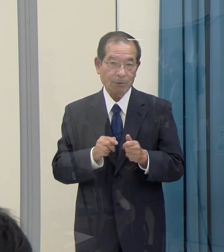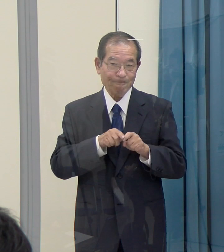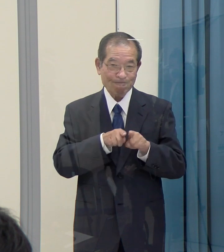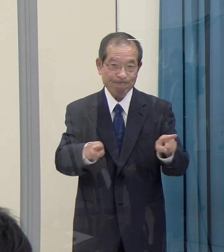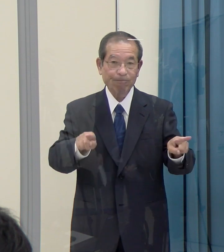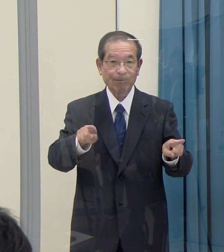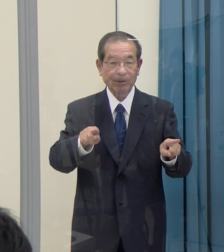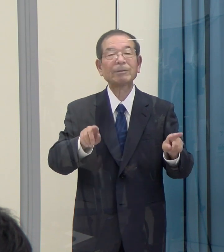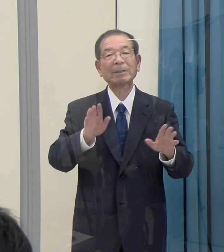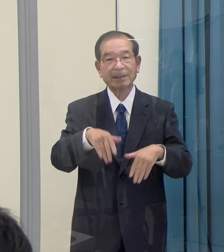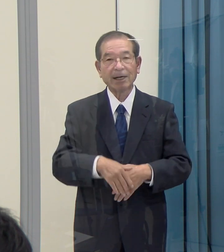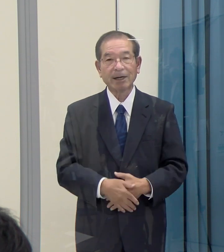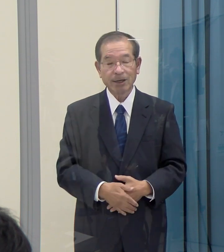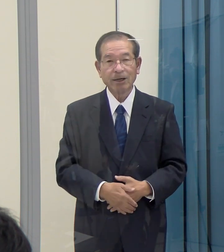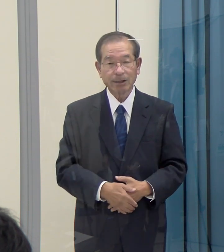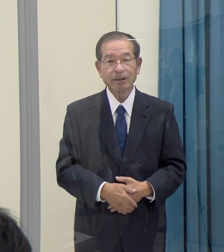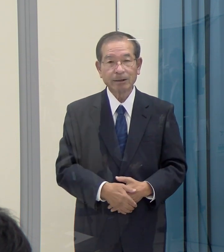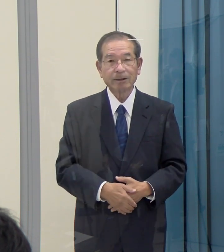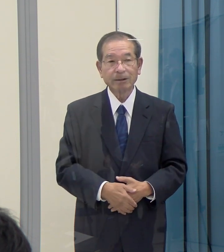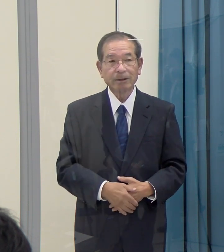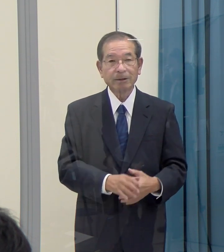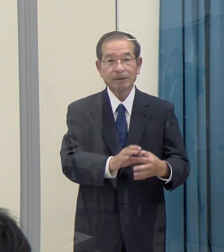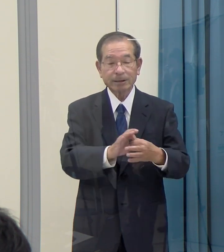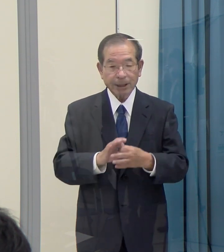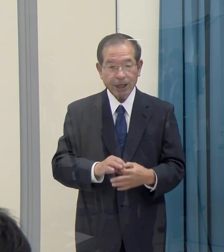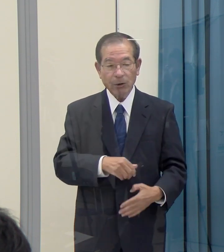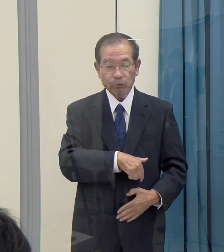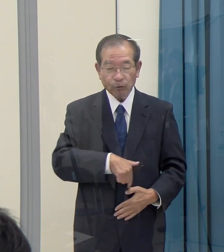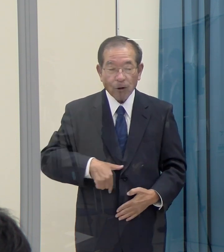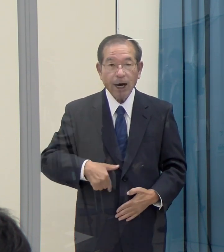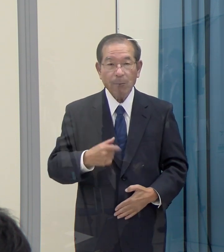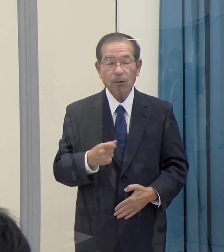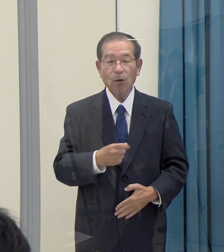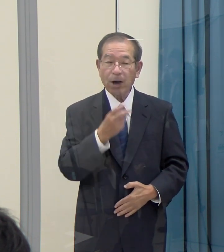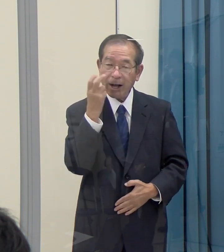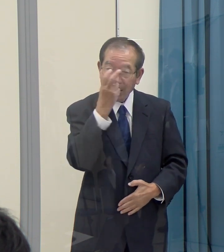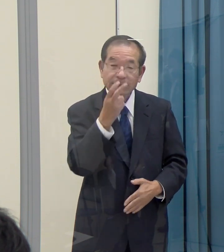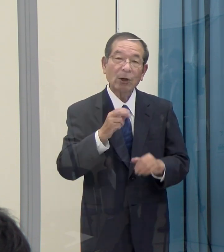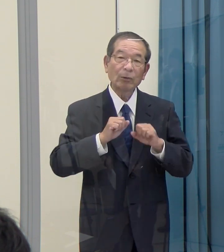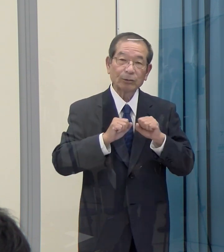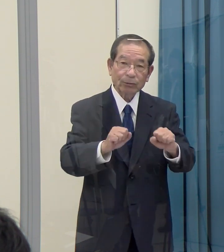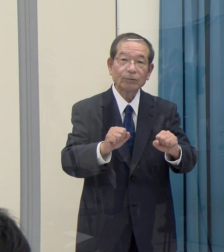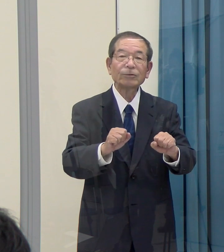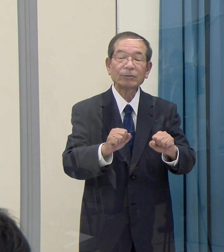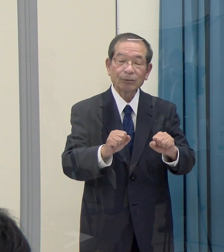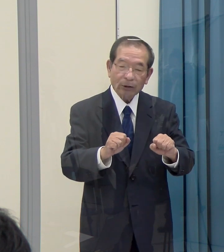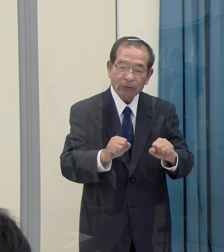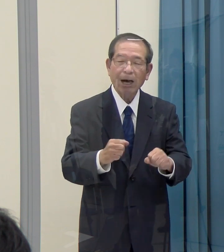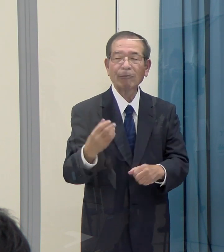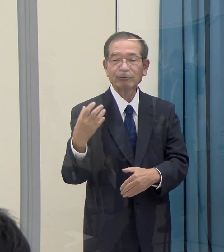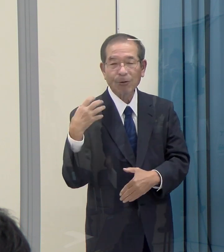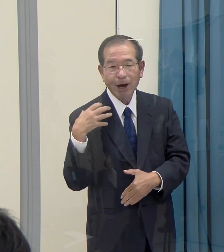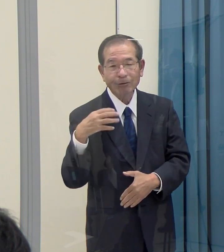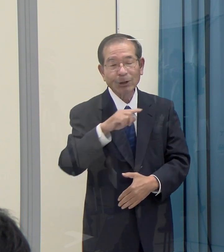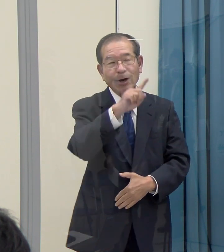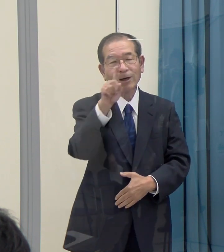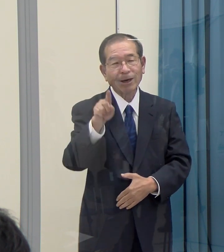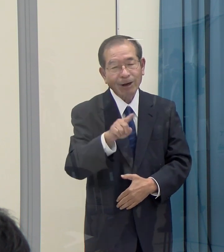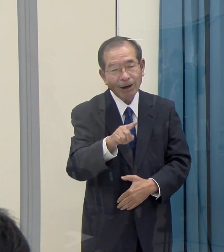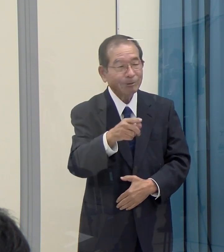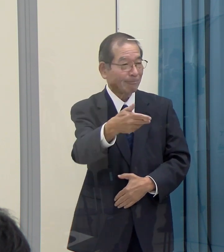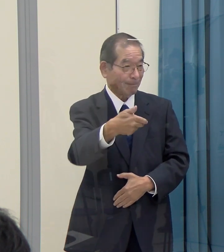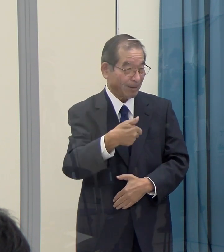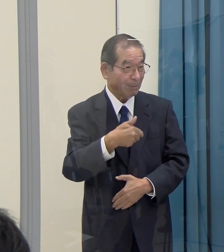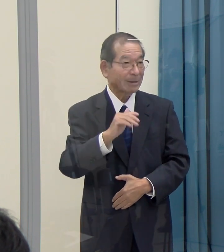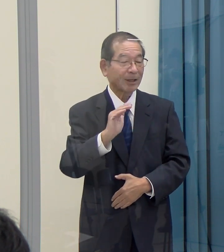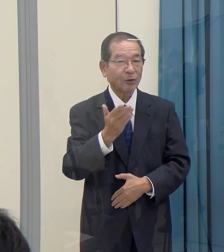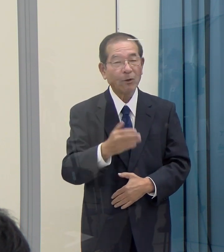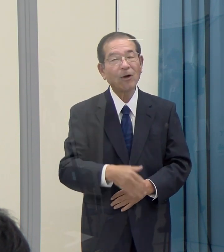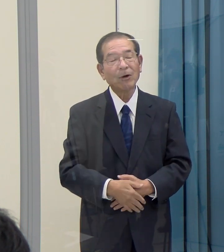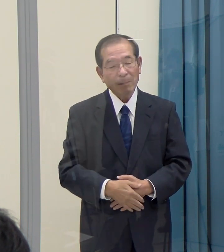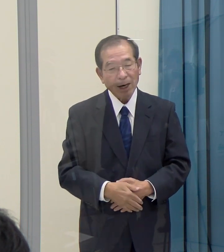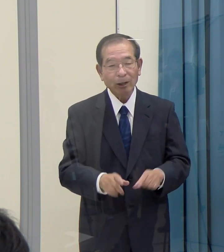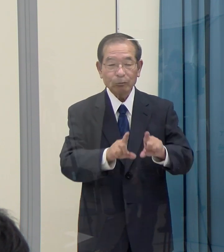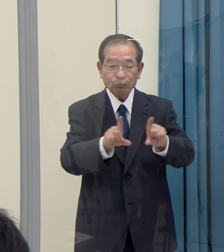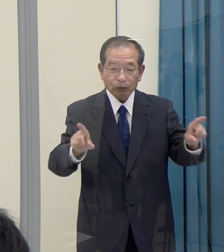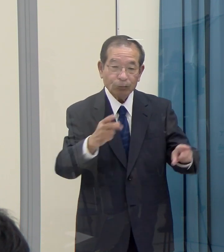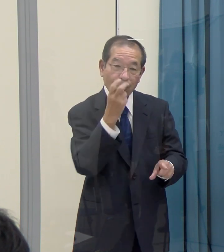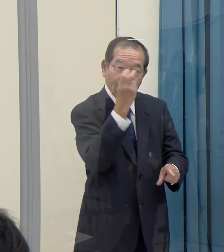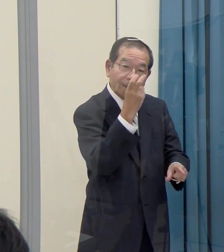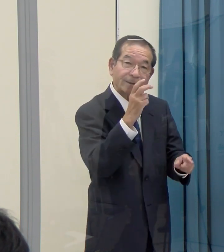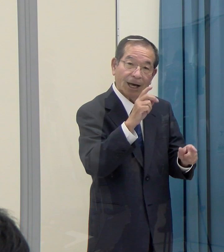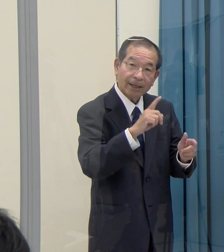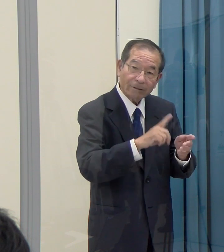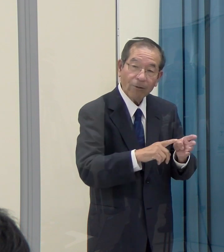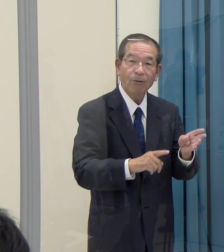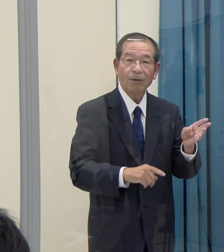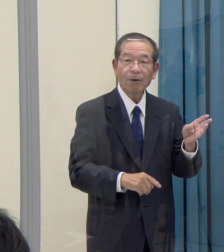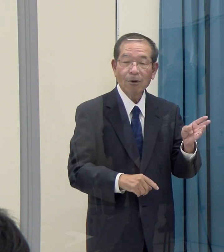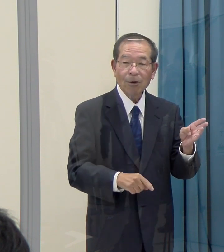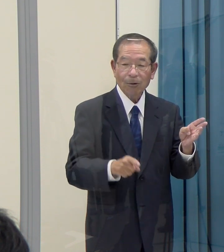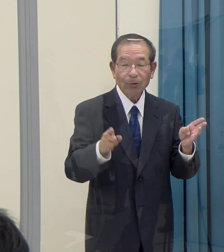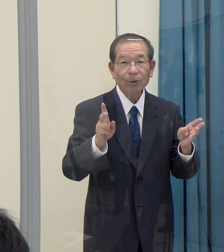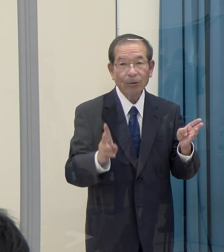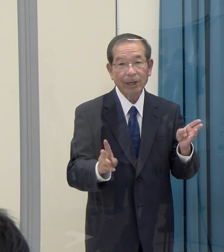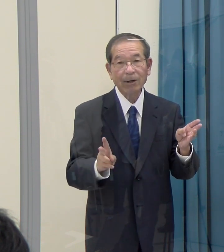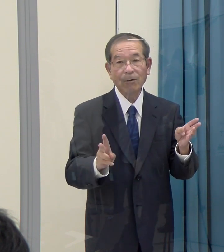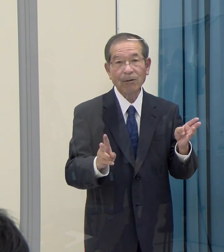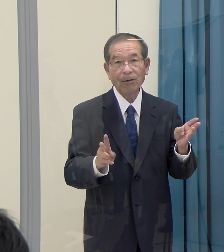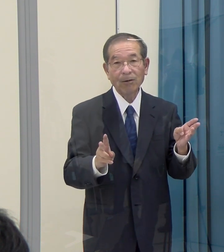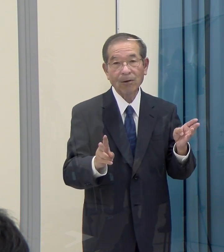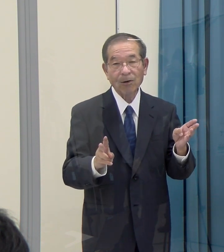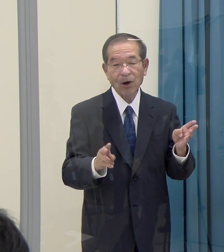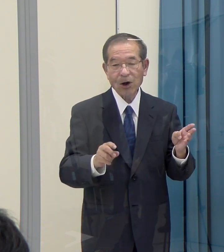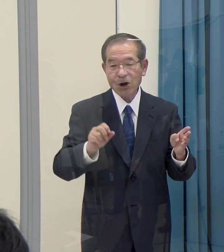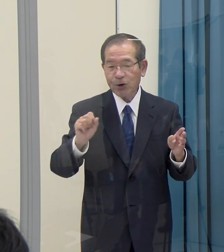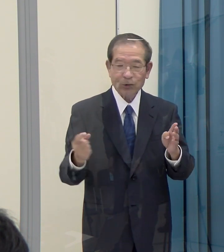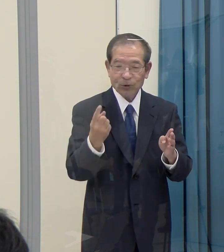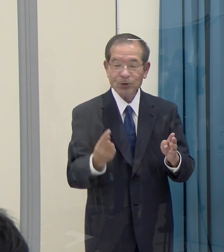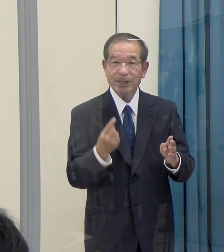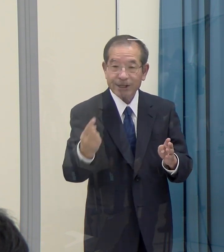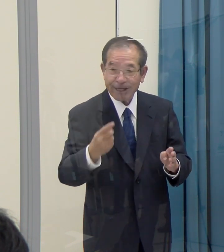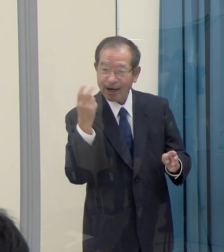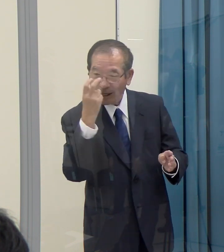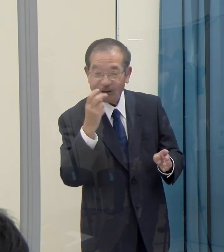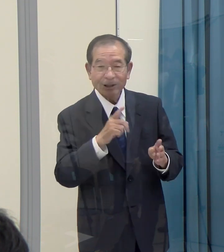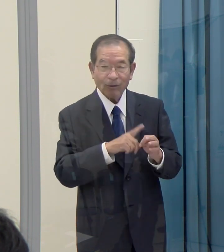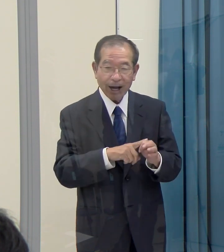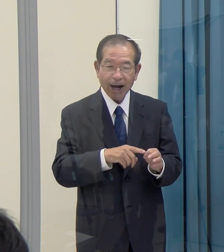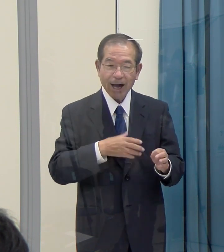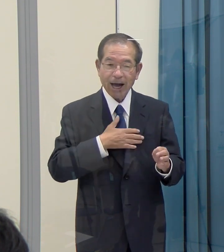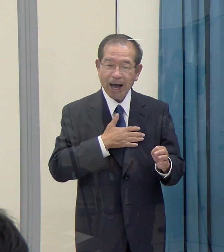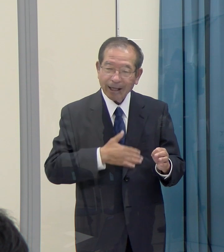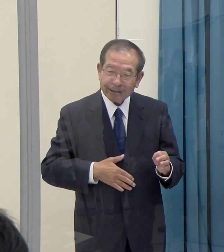県において、監査をやっていくのは負担があるのではないかというお話ですが、通常の監査と抜き打ち監査、それから安全重視型の監査。